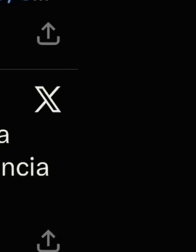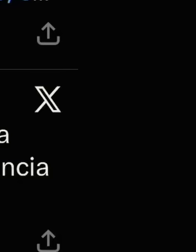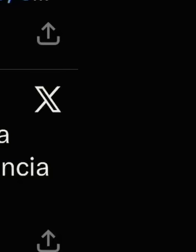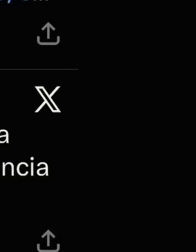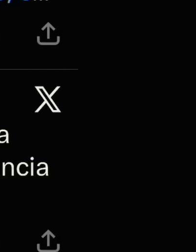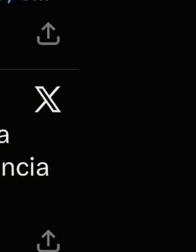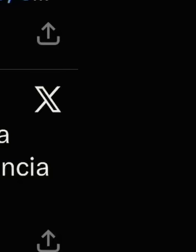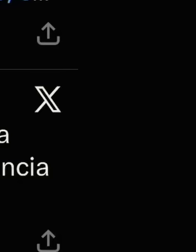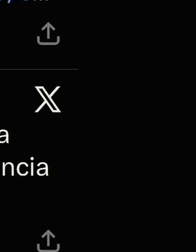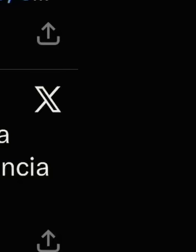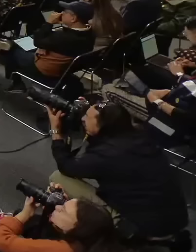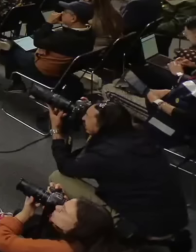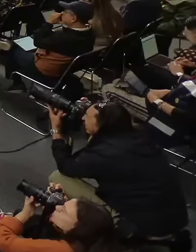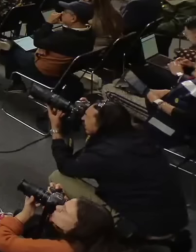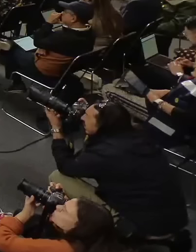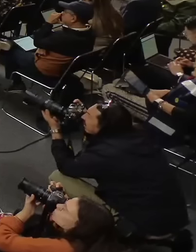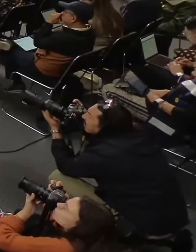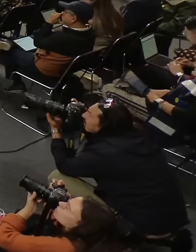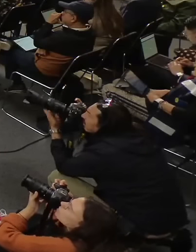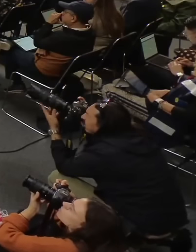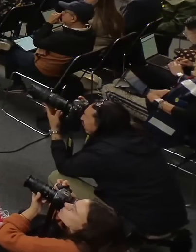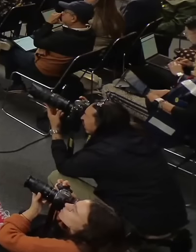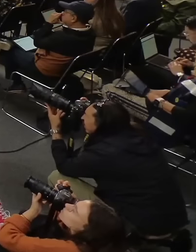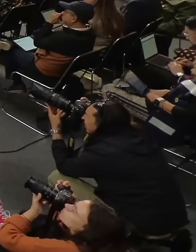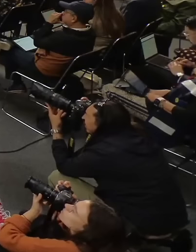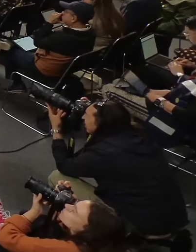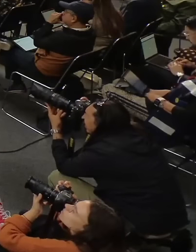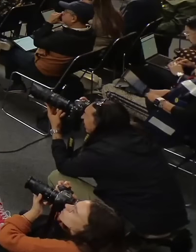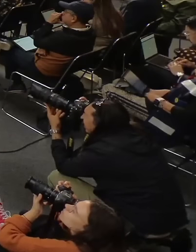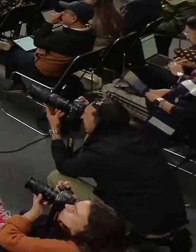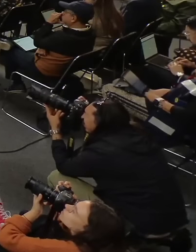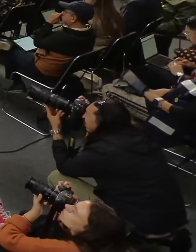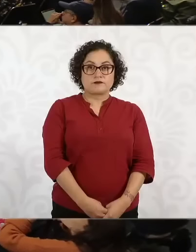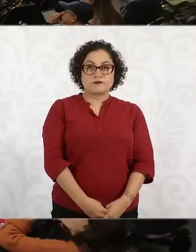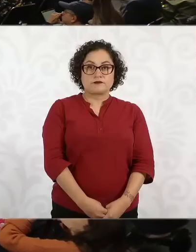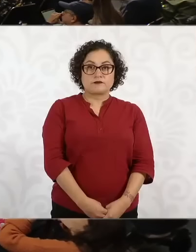Eso lo dice Calderón. Ahora hizo otra publicación, ¿no? Diciendo puede haber